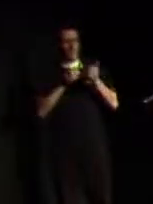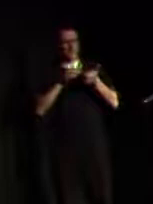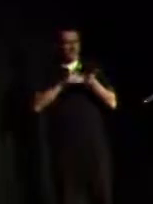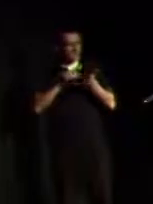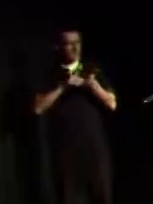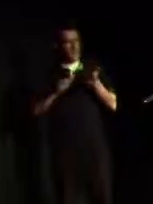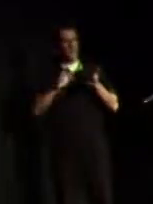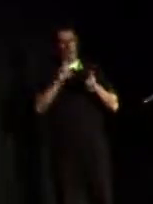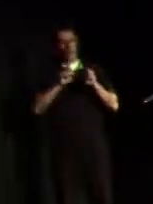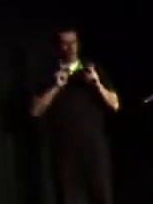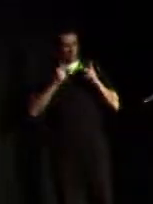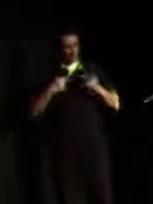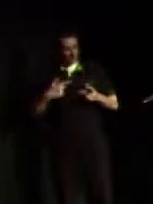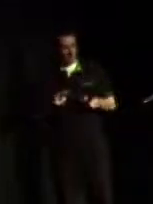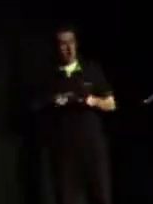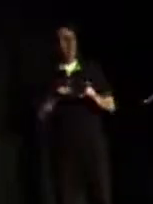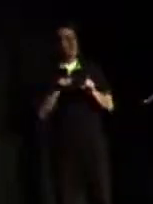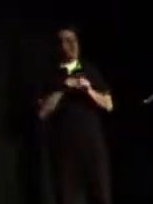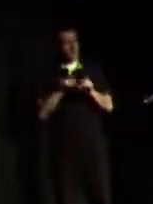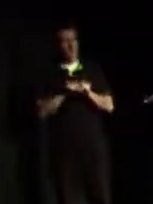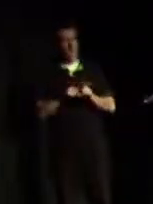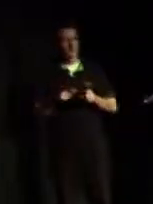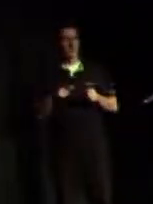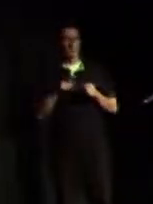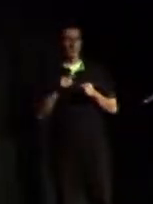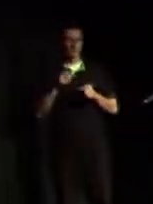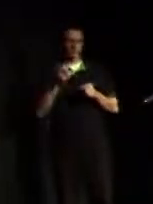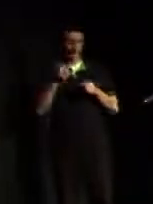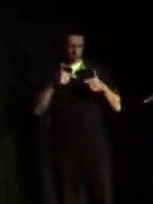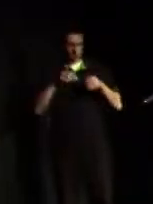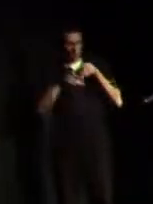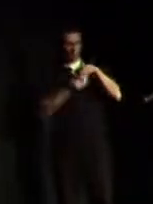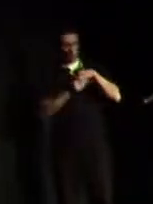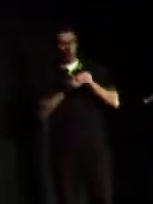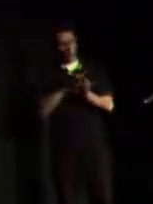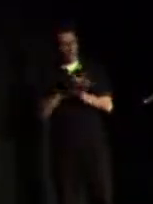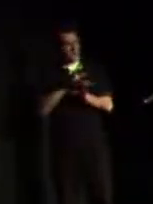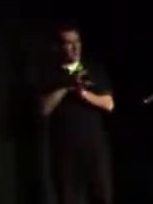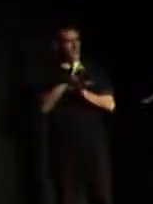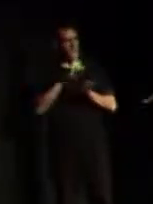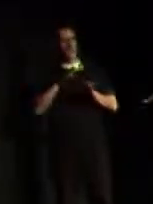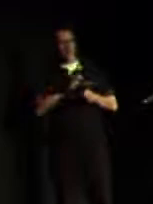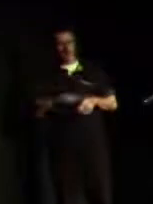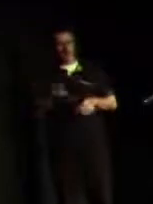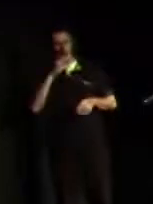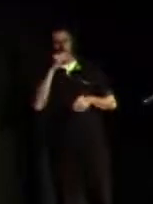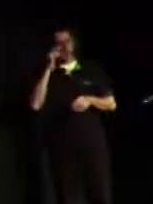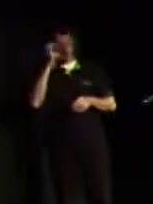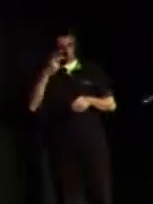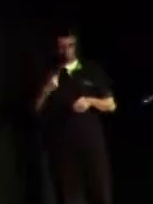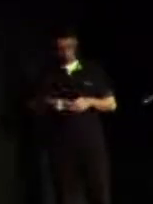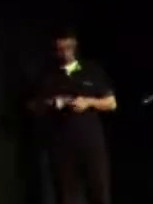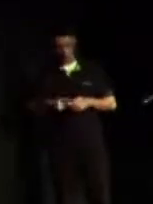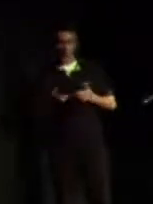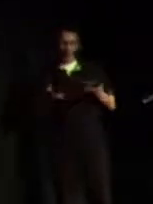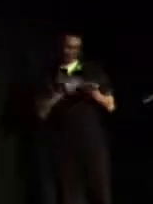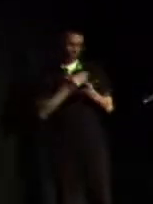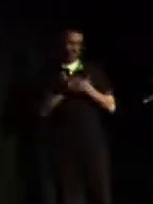Conselho Municipal dos Direitos da Criança e do Adolescente de São Paulo. Então, é com satisfação que damos início à nossa mesa.